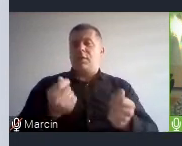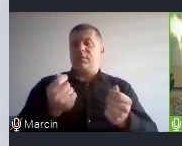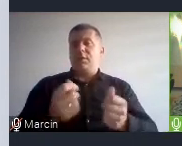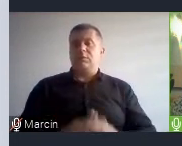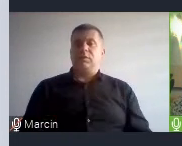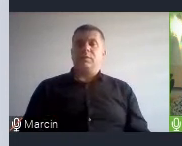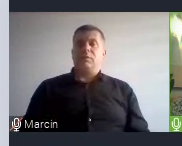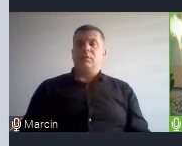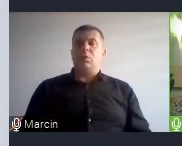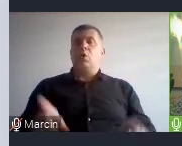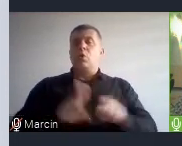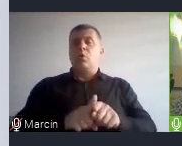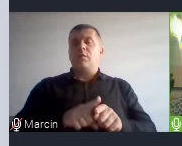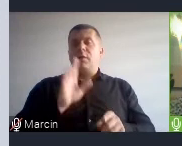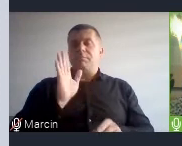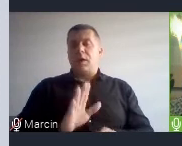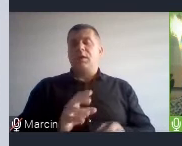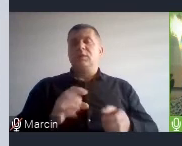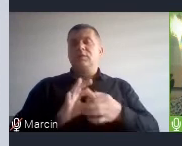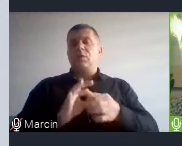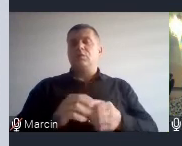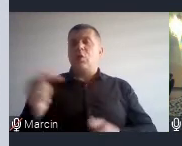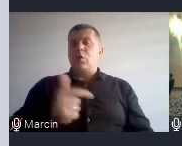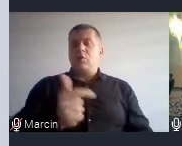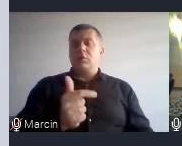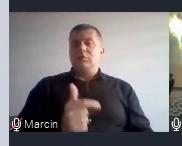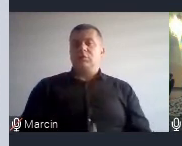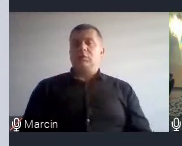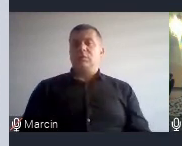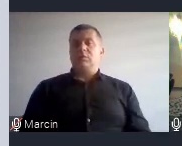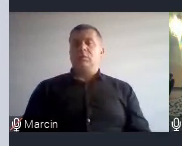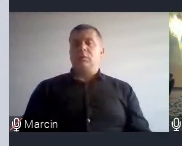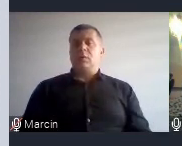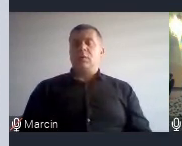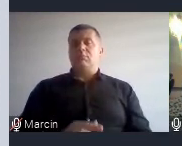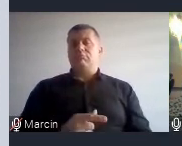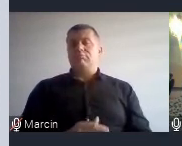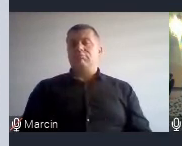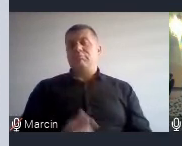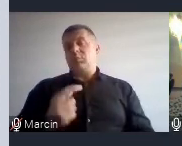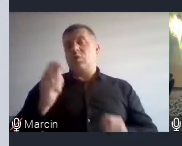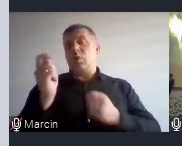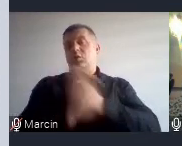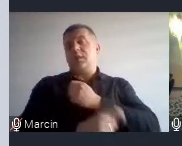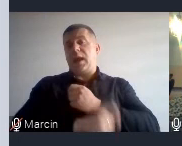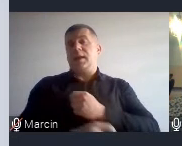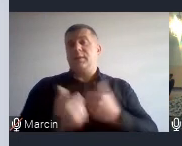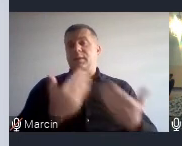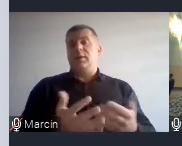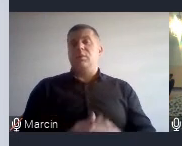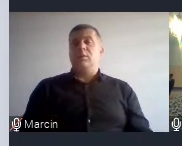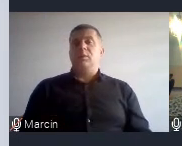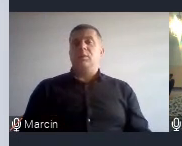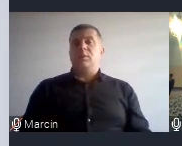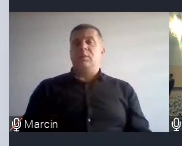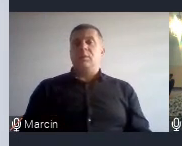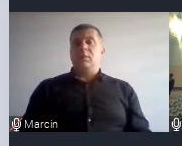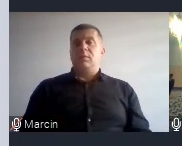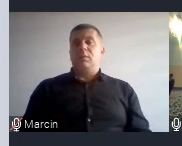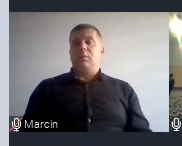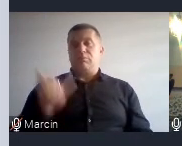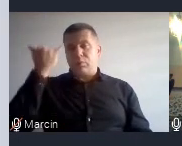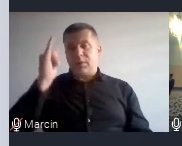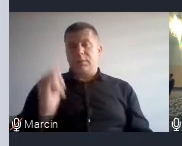również będą związane z koniecznością poniesienia konsekwencji finansowych takich błędów.